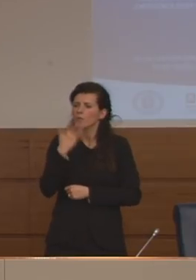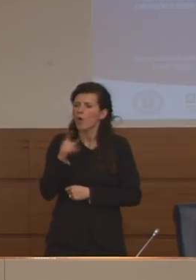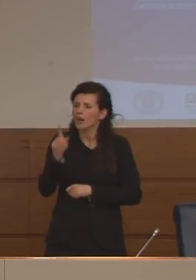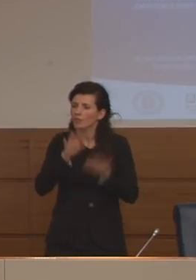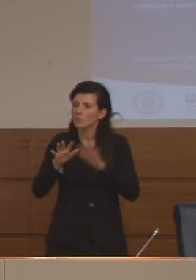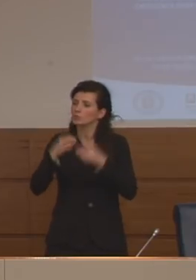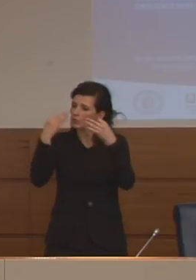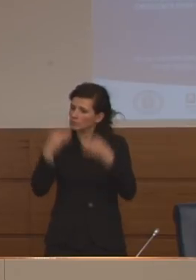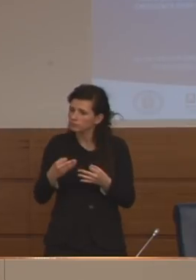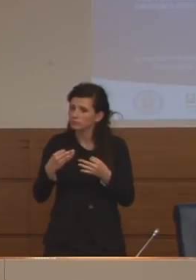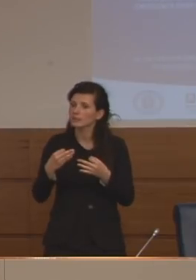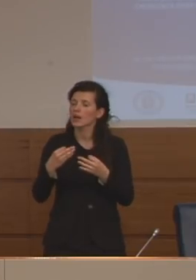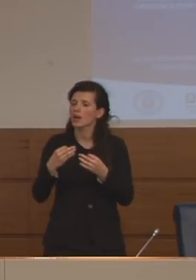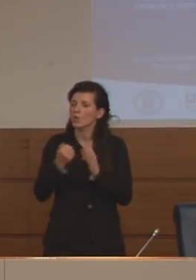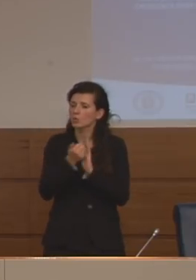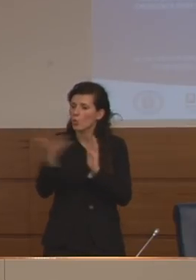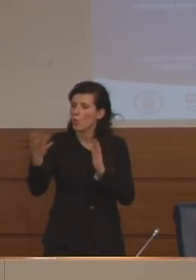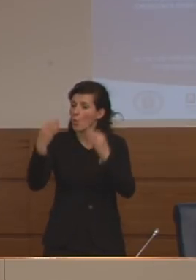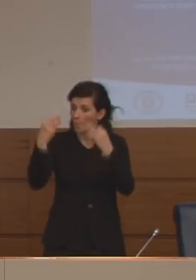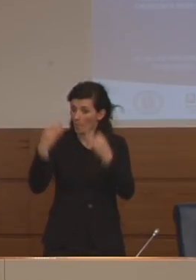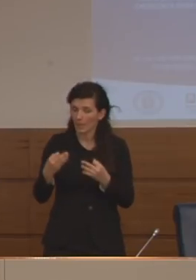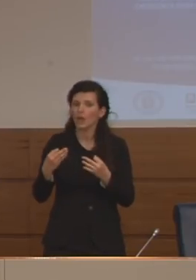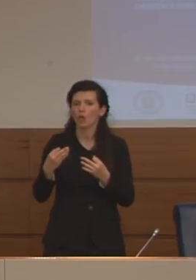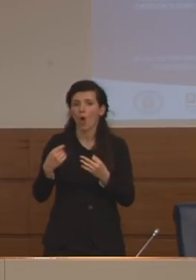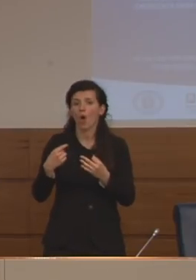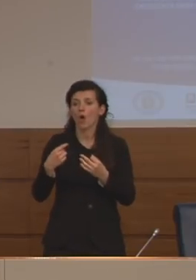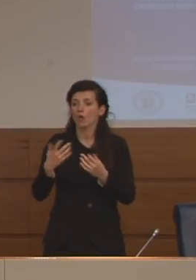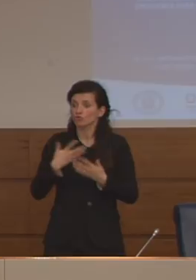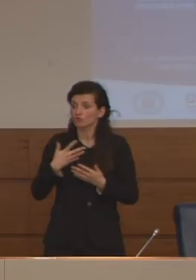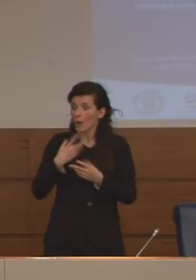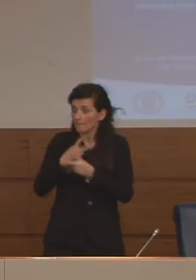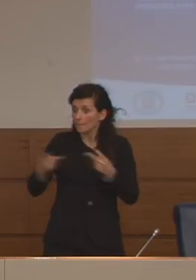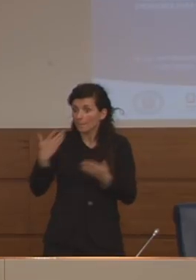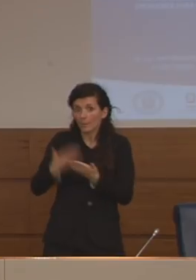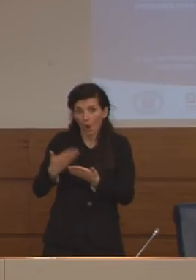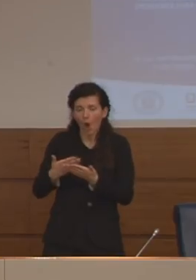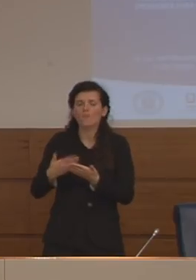questo numero poi effettivamente puoi esprimere un giudizio. Prima rischia di